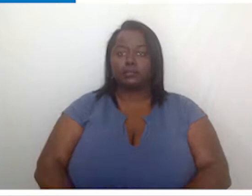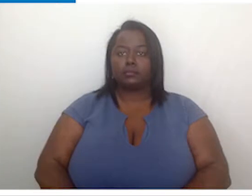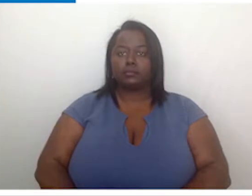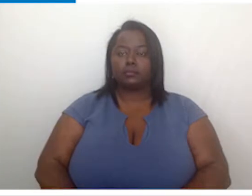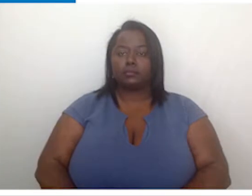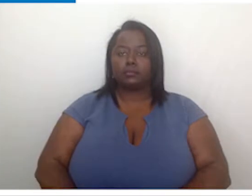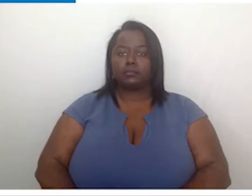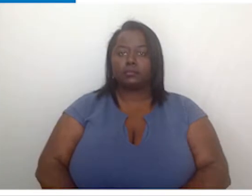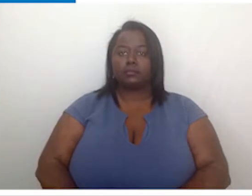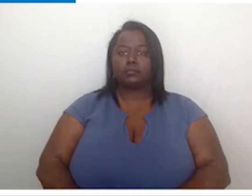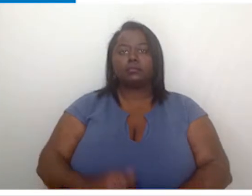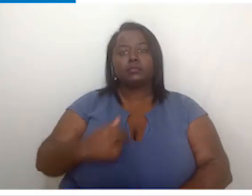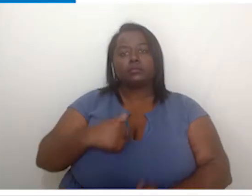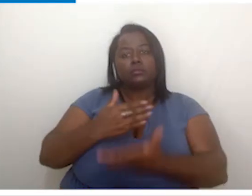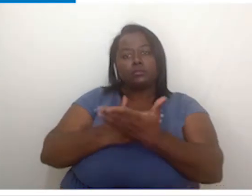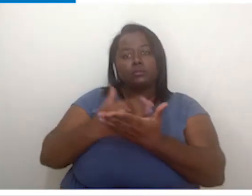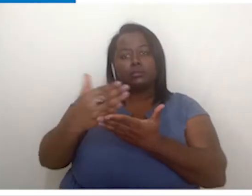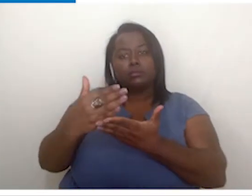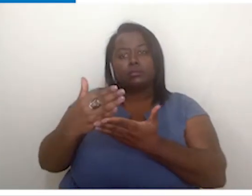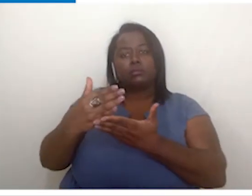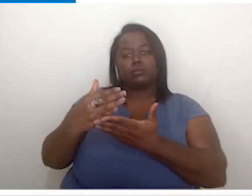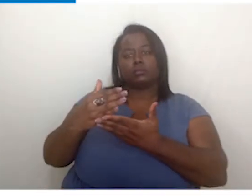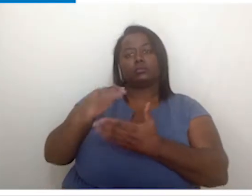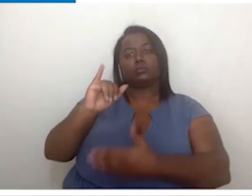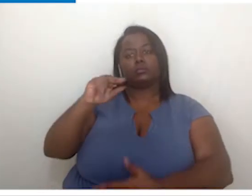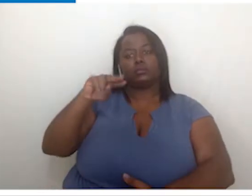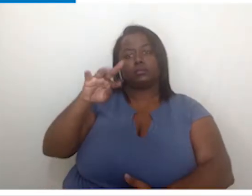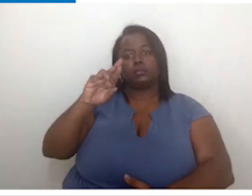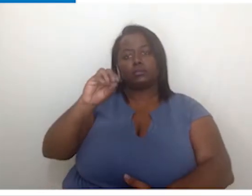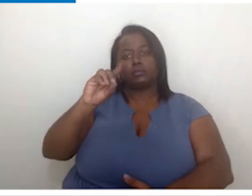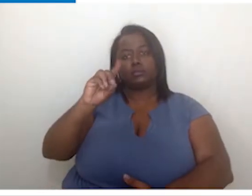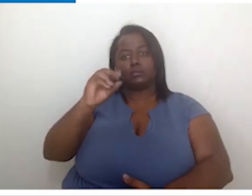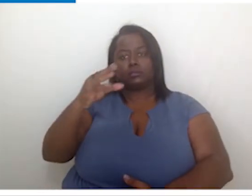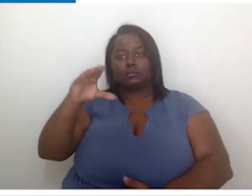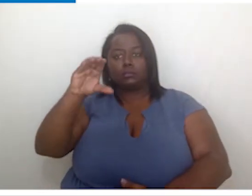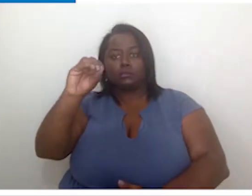Voy a empezar con una introducción al aprendizaje digital y al aprendizaje entre pares.